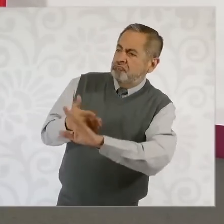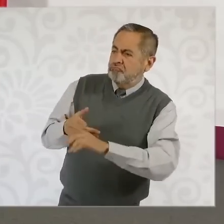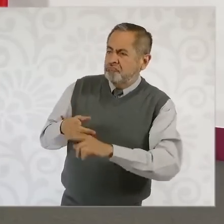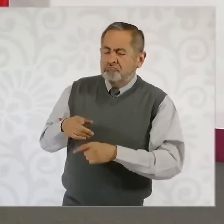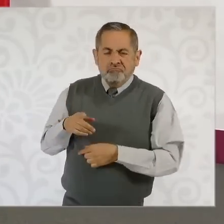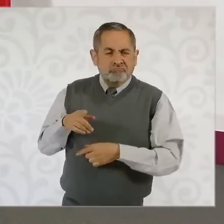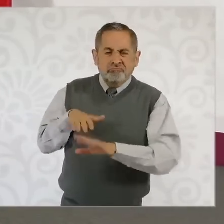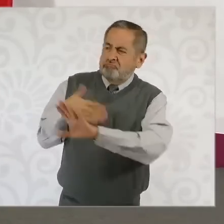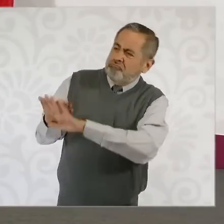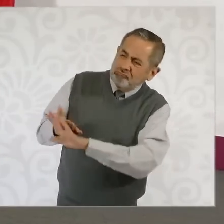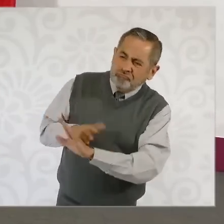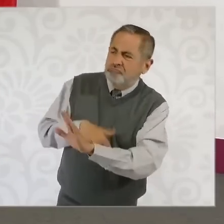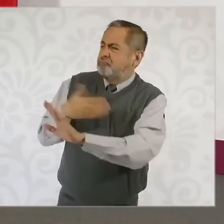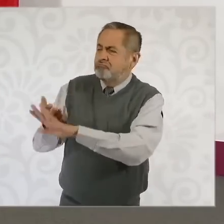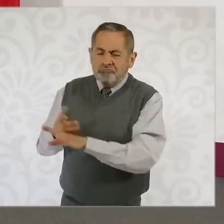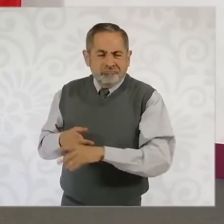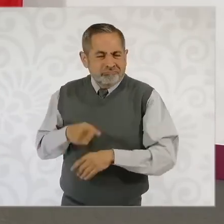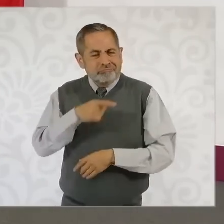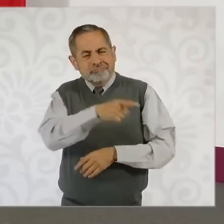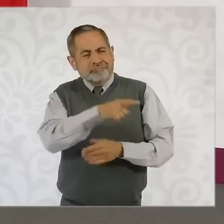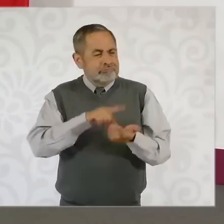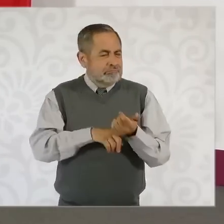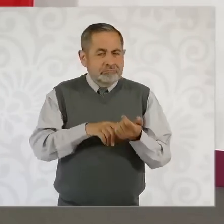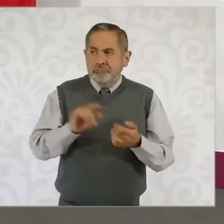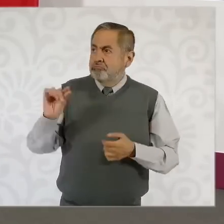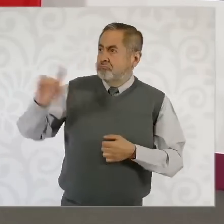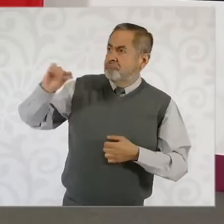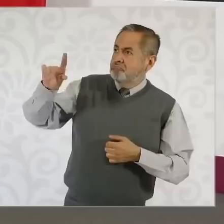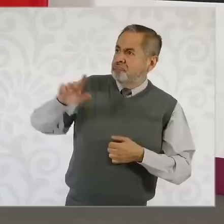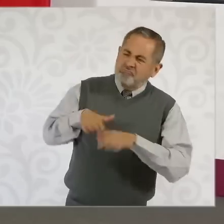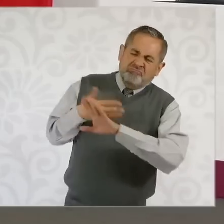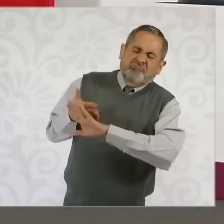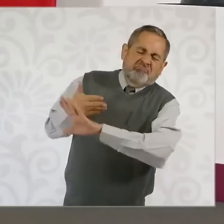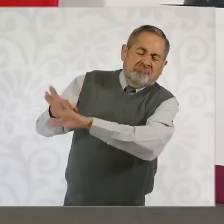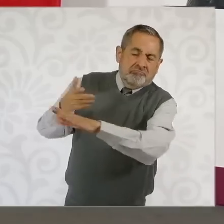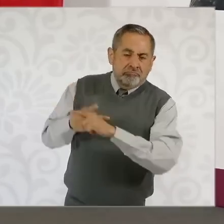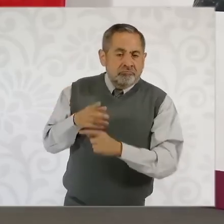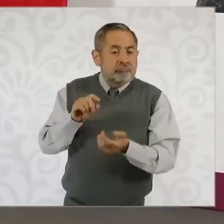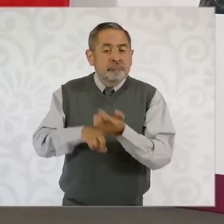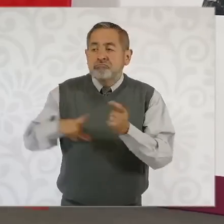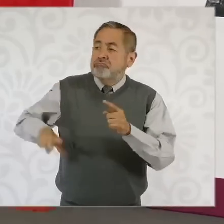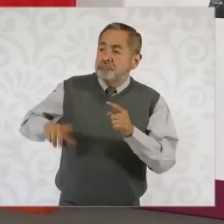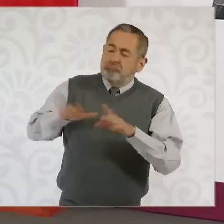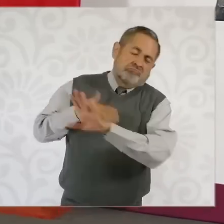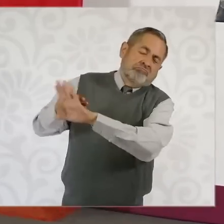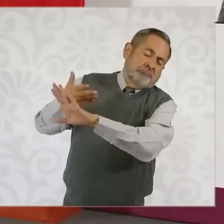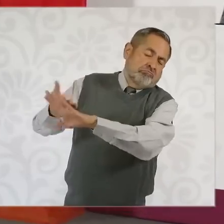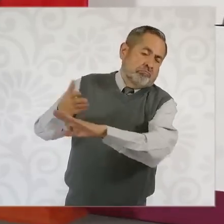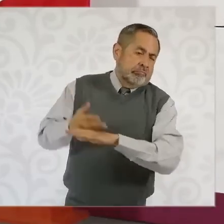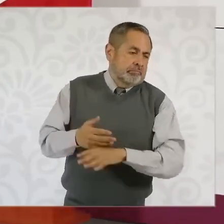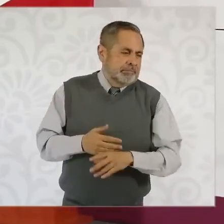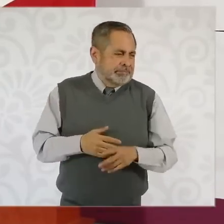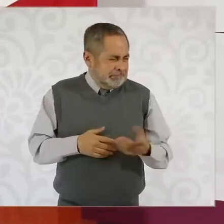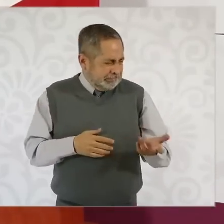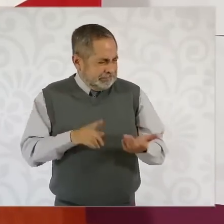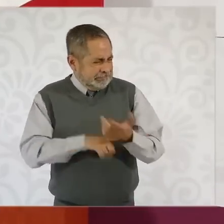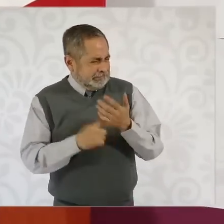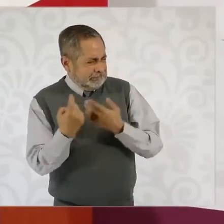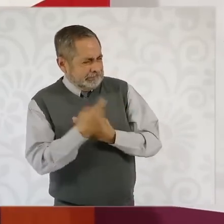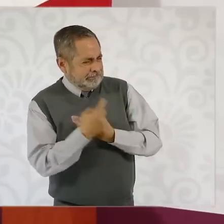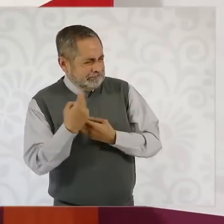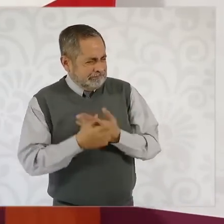contra personalidades o contra gobiernos yo creo que ahí sí tendría que haber pues